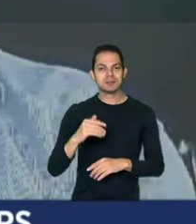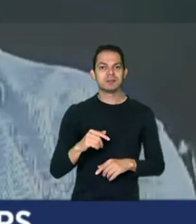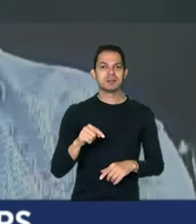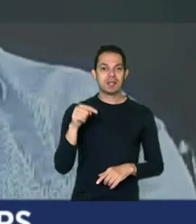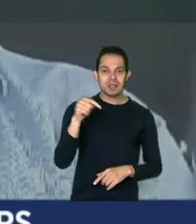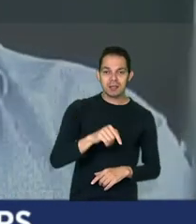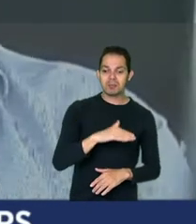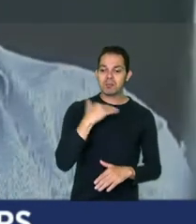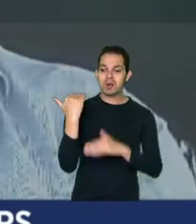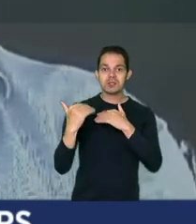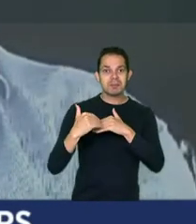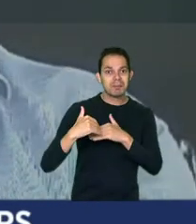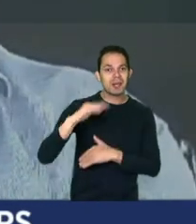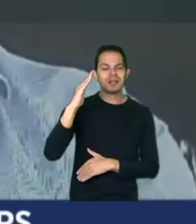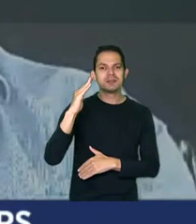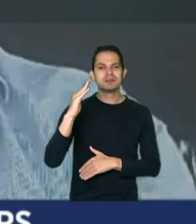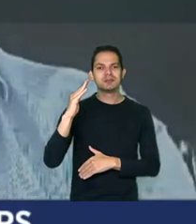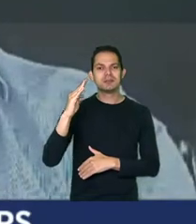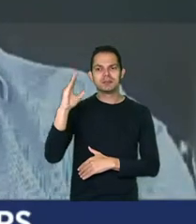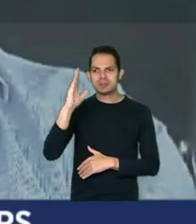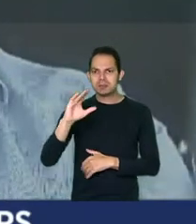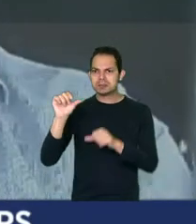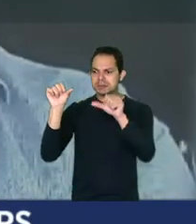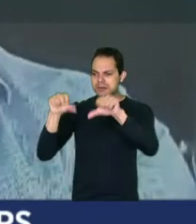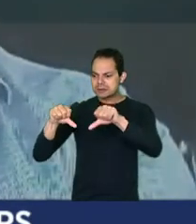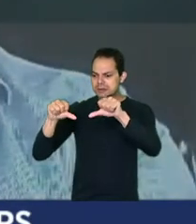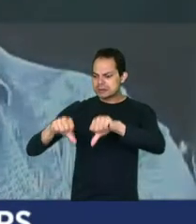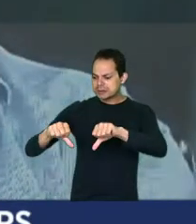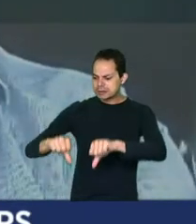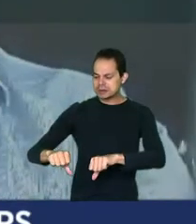MORTES DO QUE A MÉDIA DO MUNDO, É EVIDENTE QUE ALGUMA COISA IMPEDE O PAÍS DE